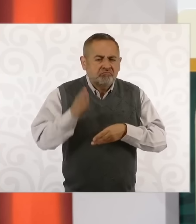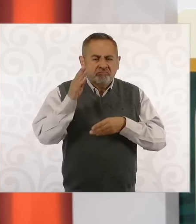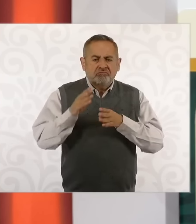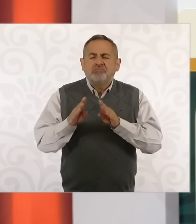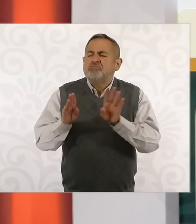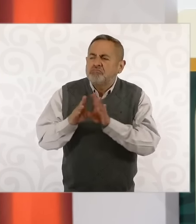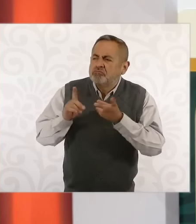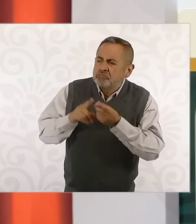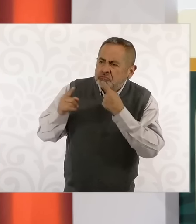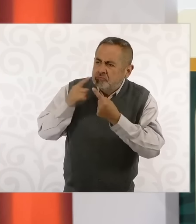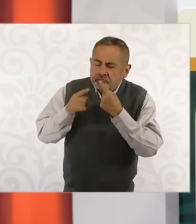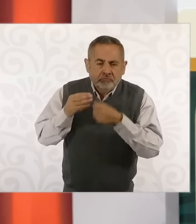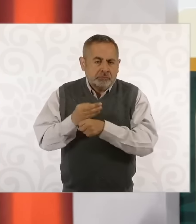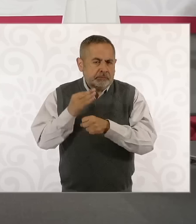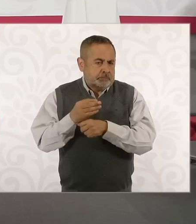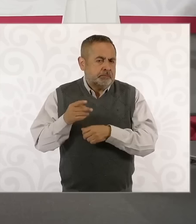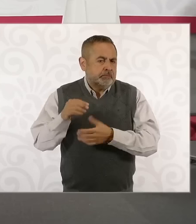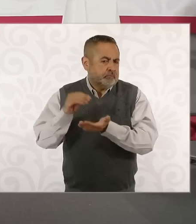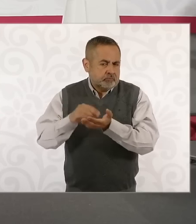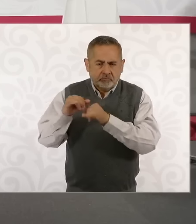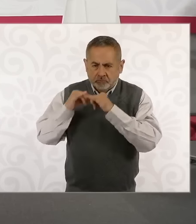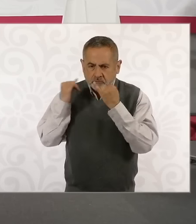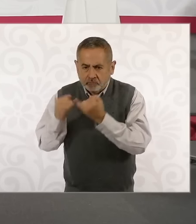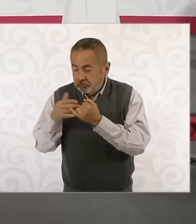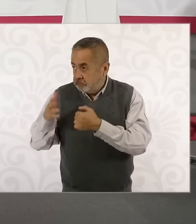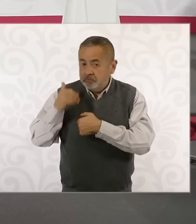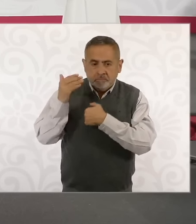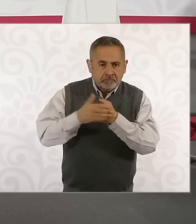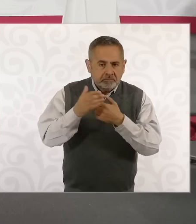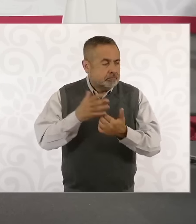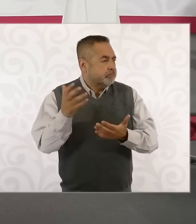de licitación y también los procesos de licitación eh de estaciones. ¿Por qué no muestras cuáles son